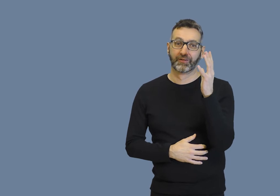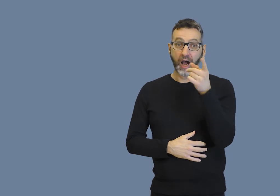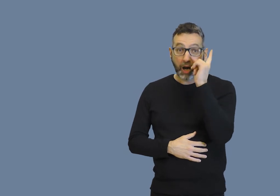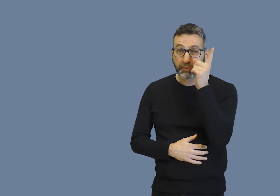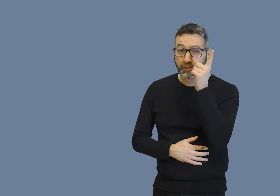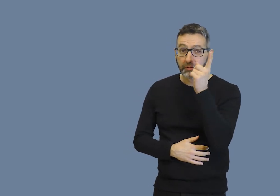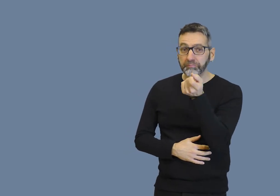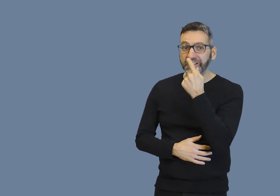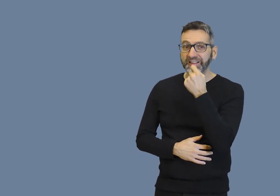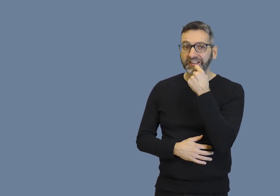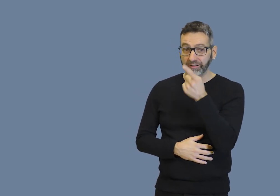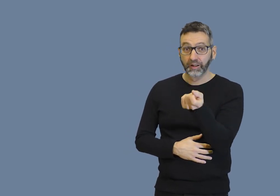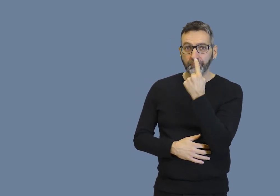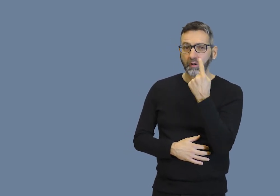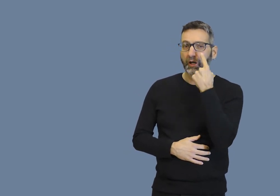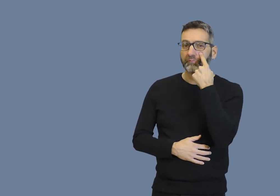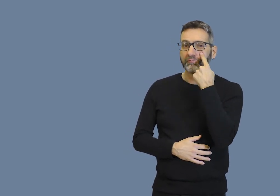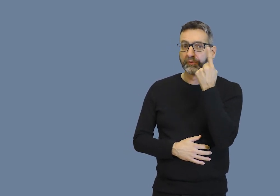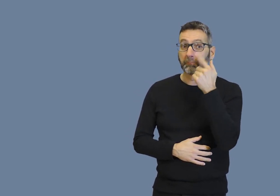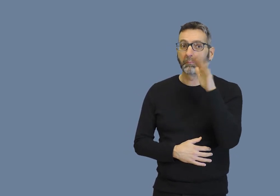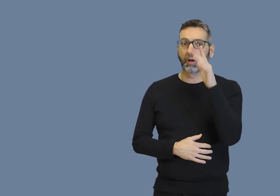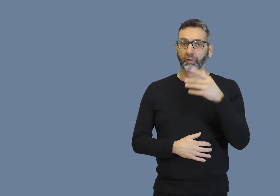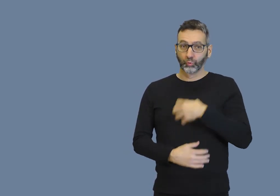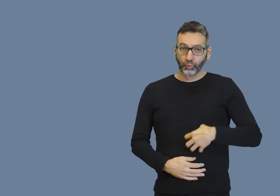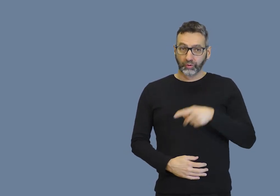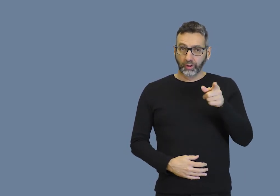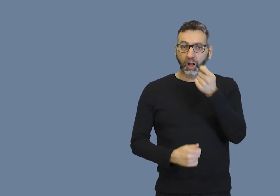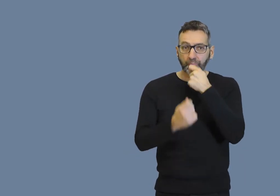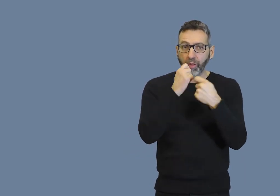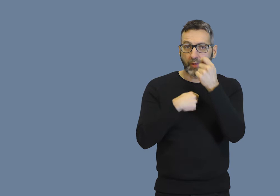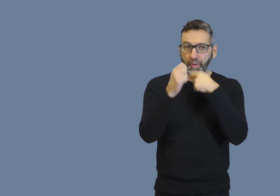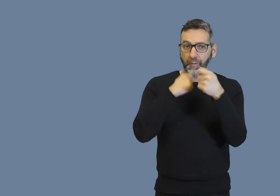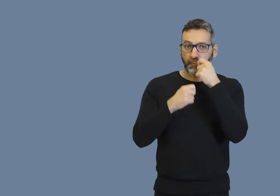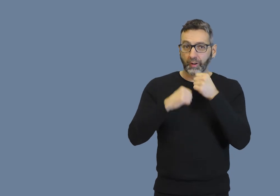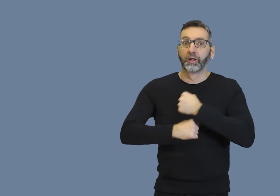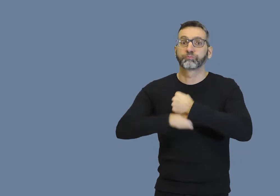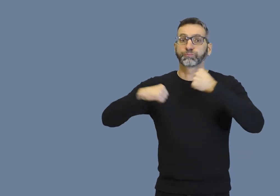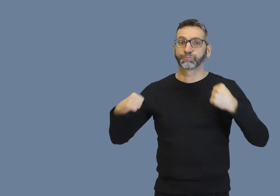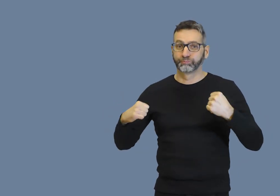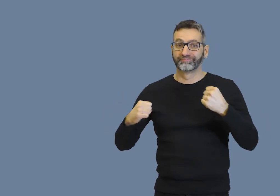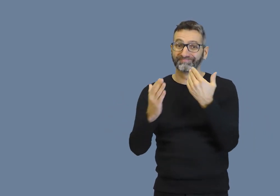Wenn dir aber selbst auffällt, dass du durch die Pille mehr Hunger hast.